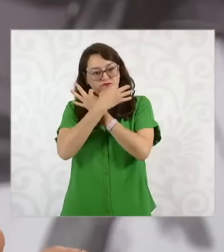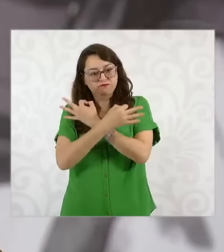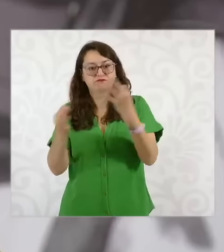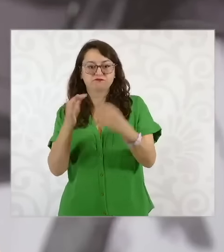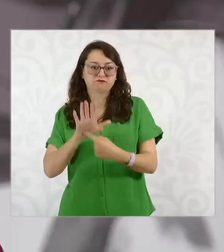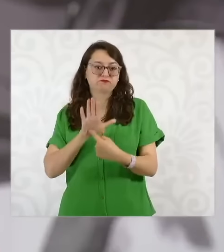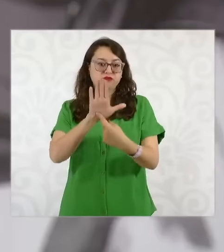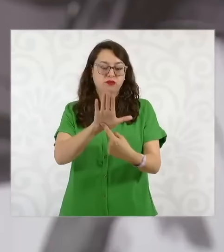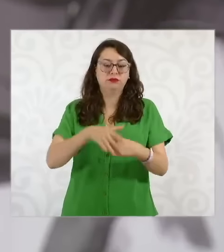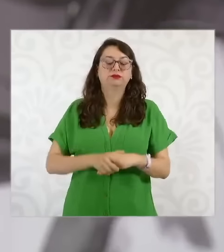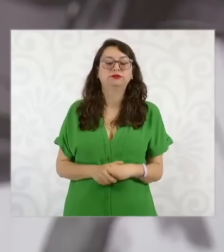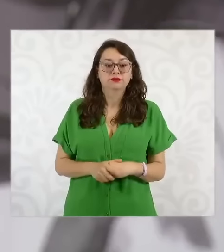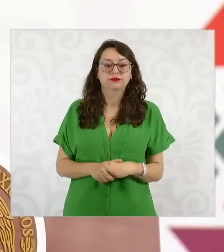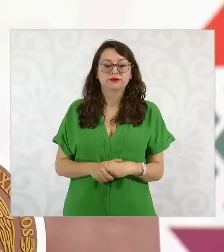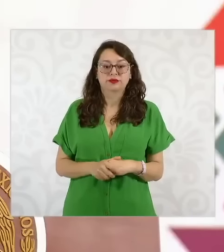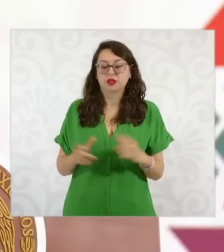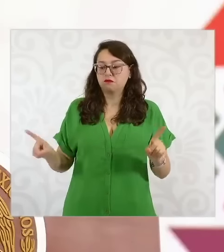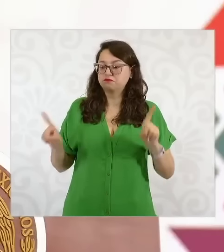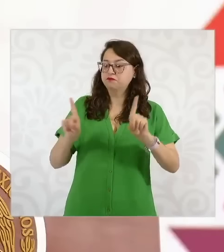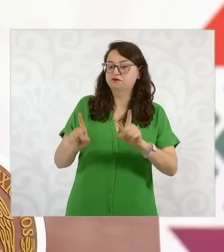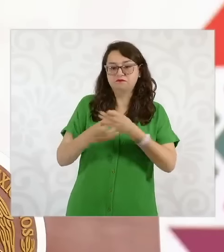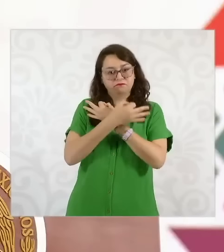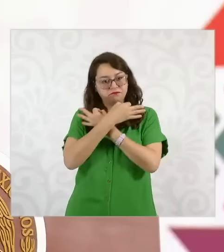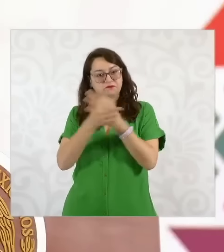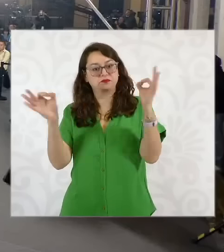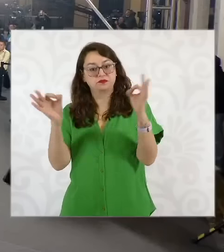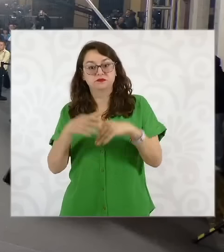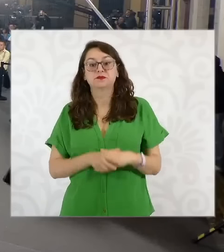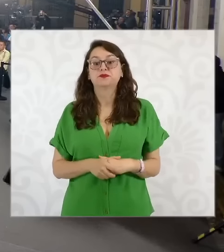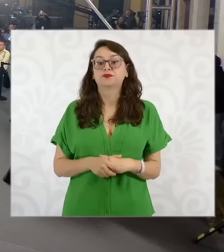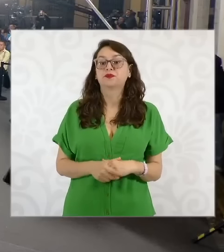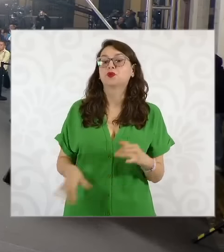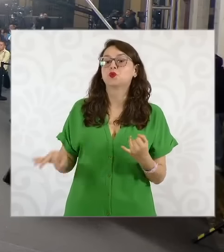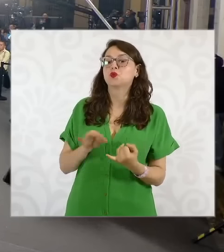él por su parte y por mi parte a medios. Y y ya por último, después de de los resultados